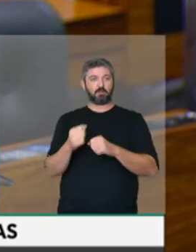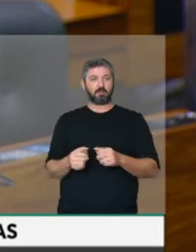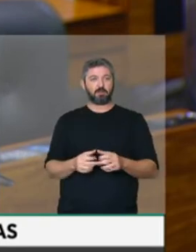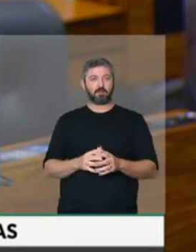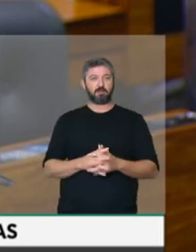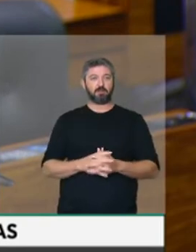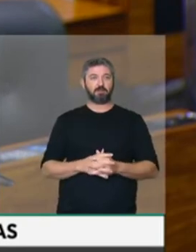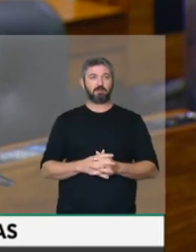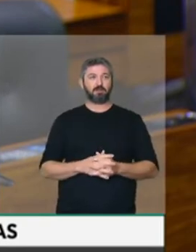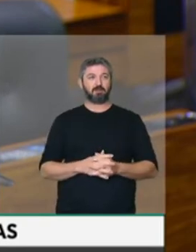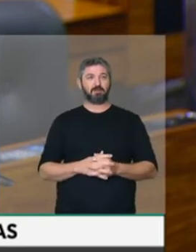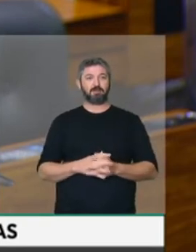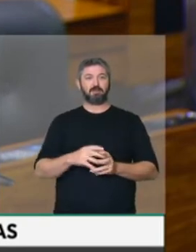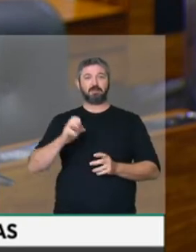CONTROLE. ELA DEIXA PORTANTO DE SER UMA EMPRESA PÚBLICA A